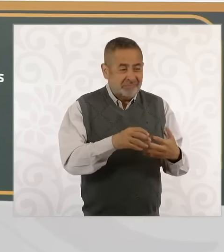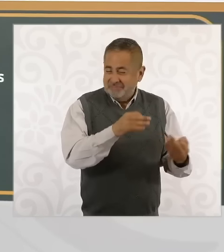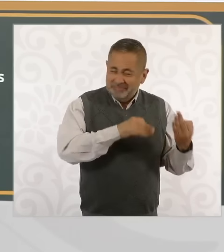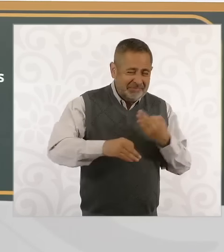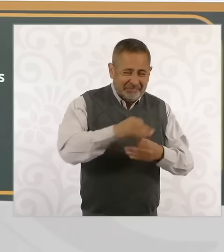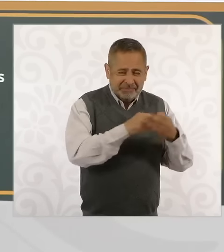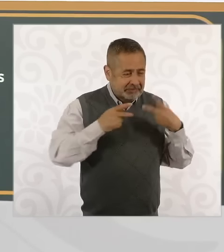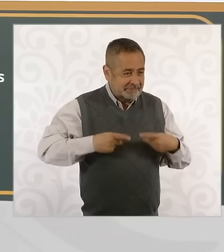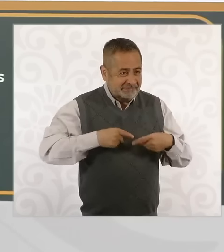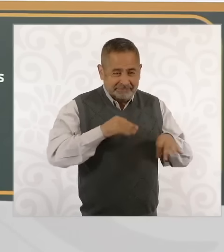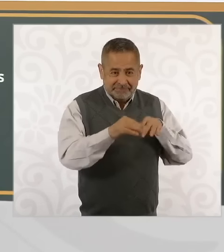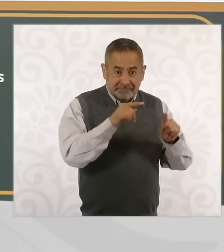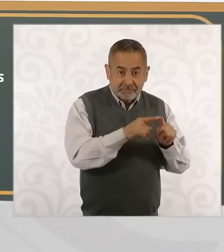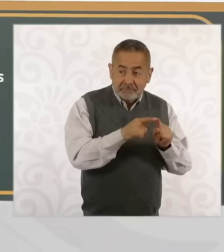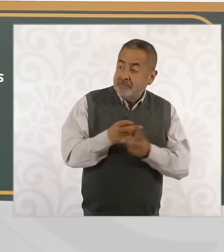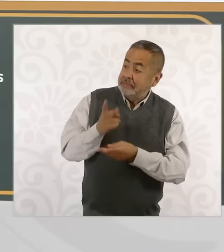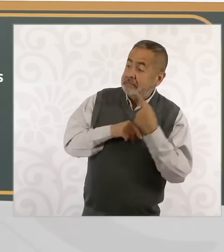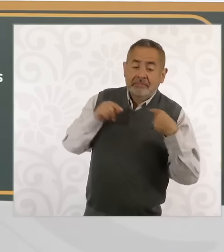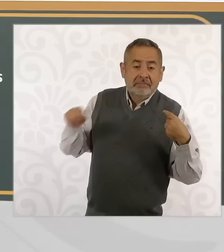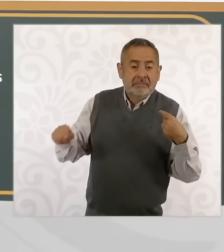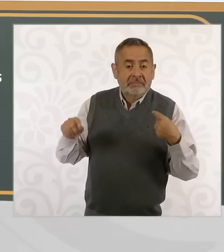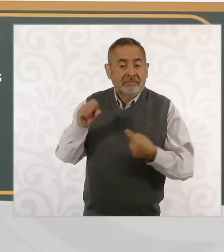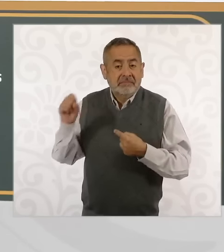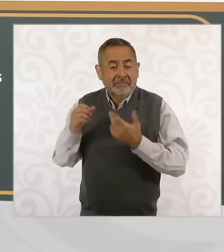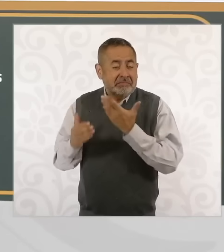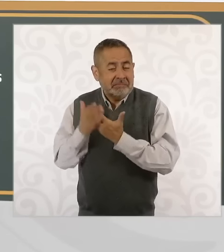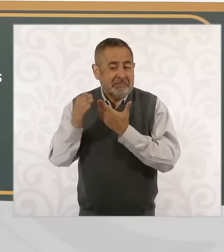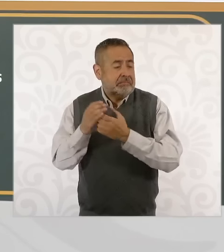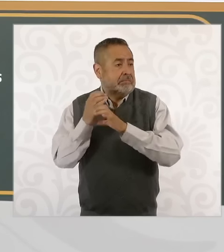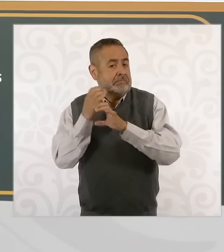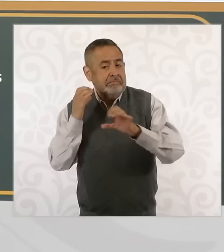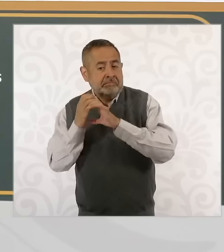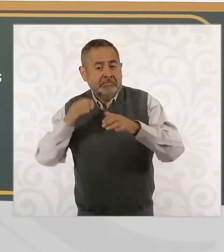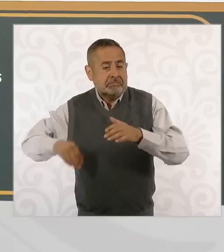Derramadero vienen de Saltillo todas las mañanas en autobús de personal y se hace una larguísima